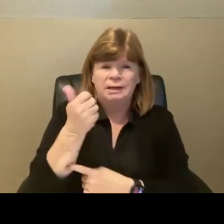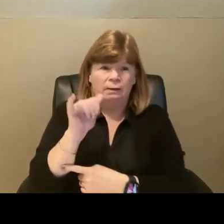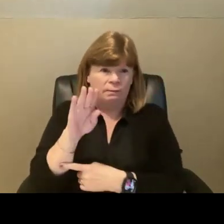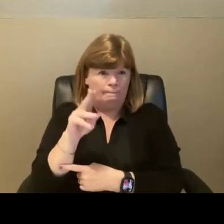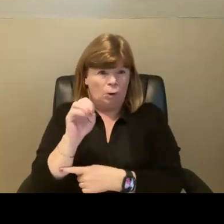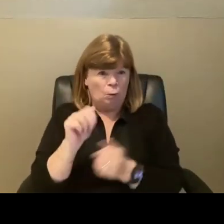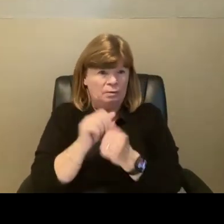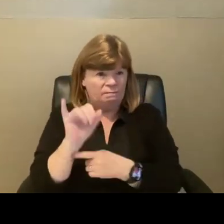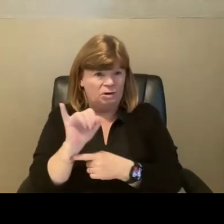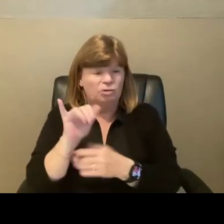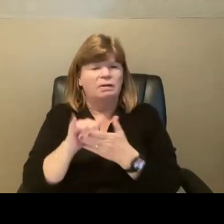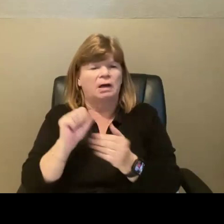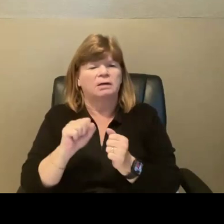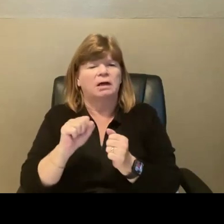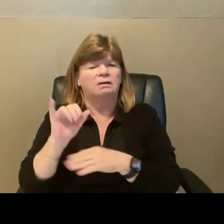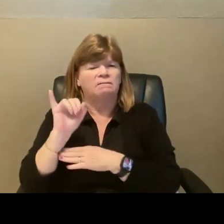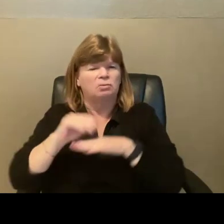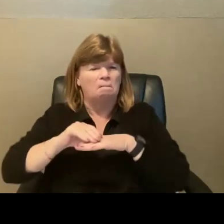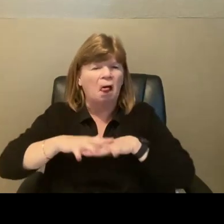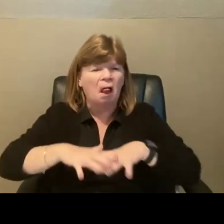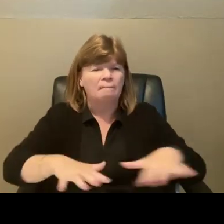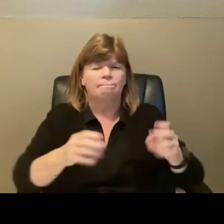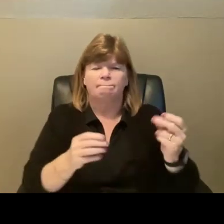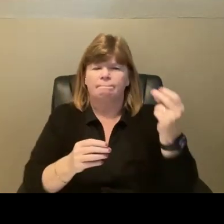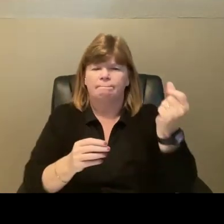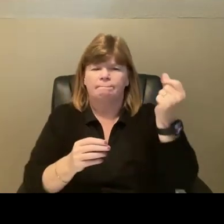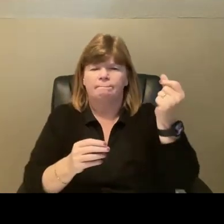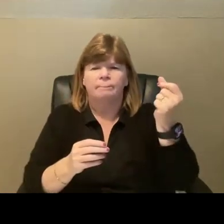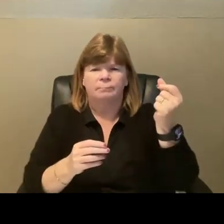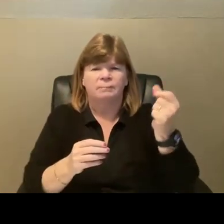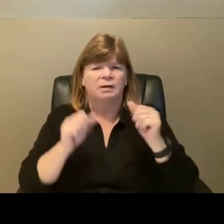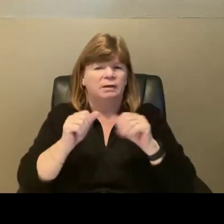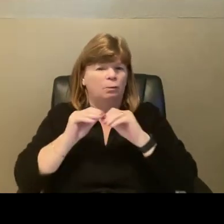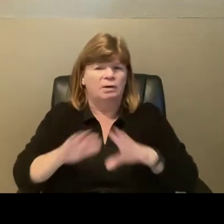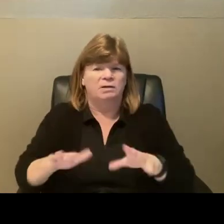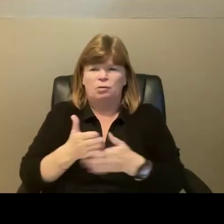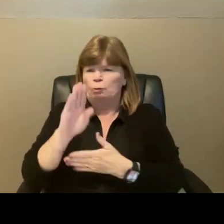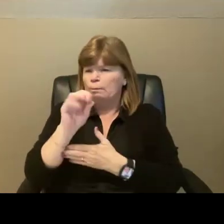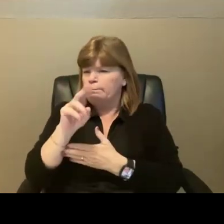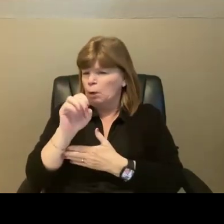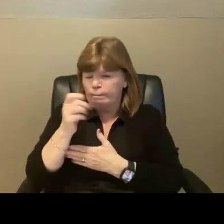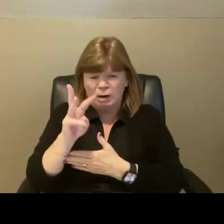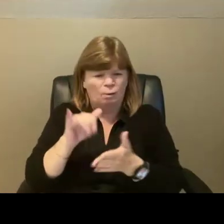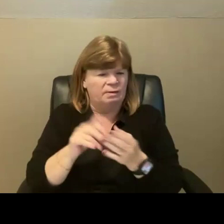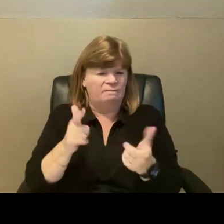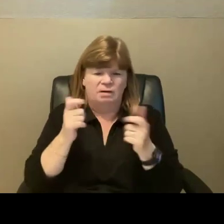liberar la infección en el resto de tu cuerpo automáticamente. Puede liberarla a través de la médula ósea, que viaja por todo tu cuerpo.